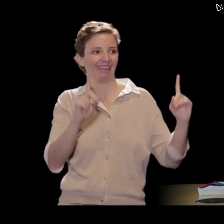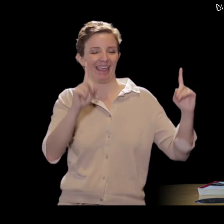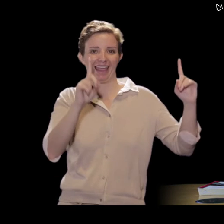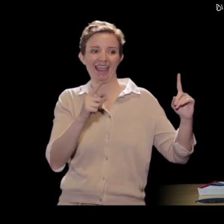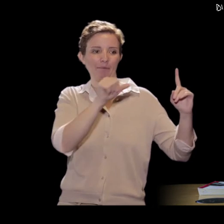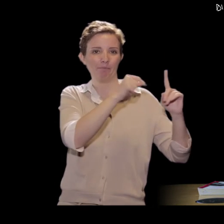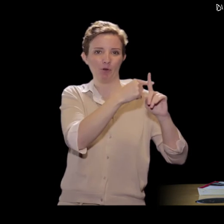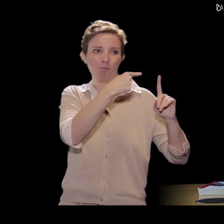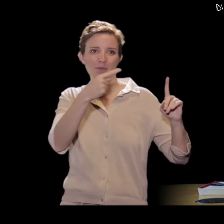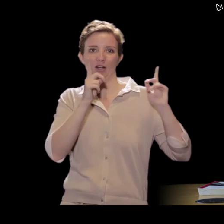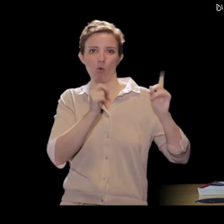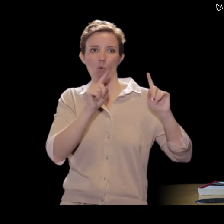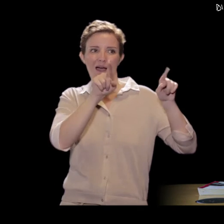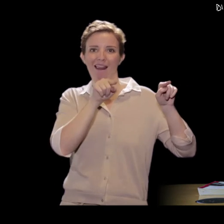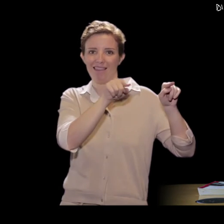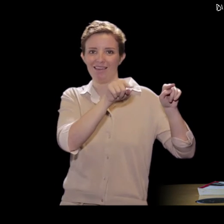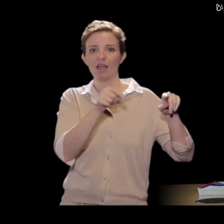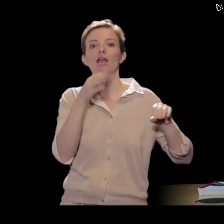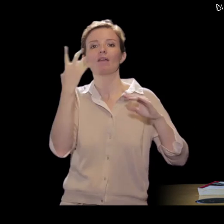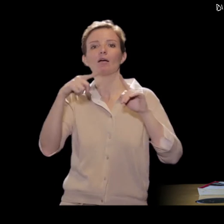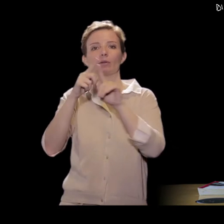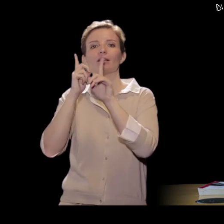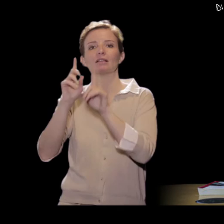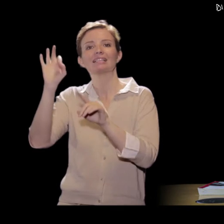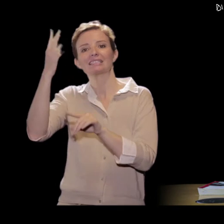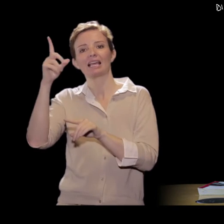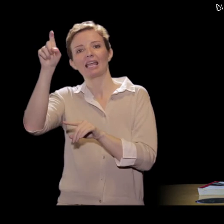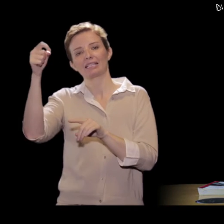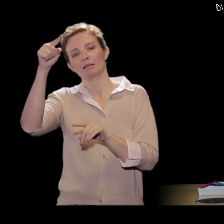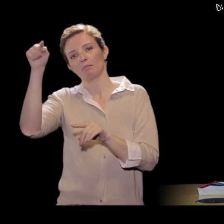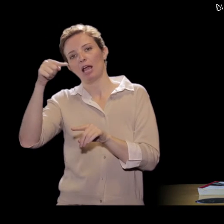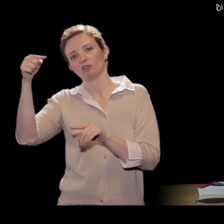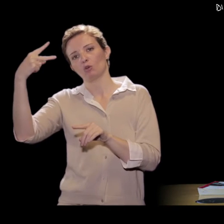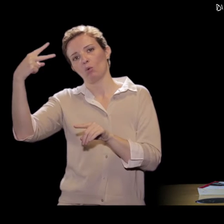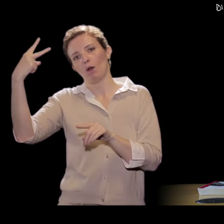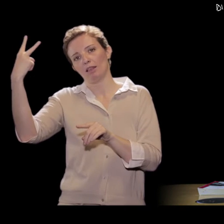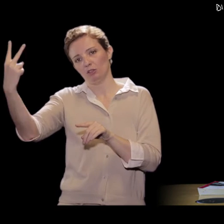Avremo questo risultato se x è maggiore o uguale di 2 e questo se x è minore di 2.